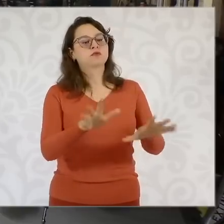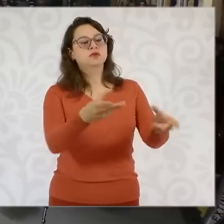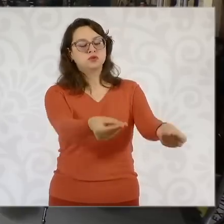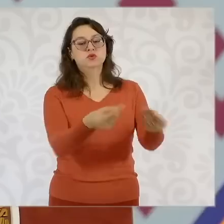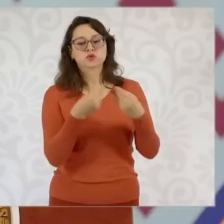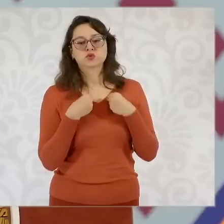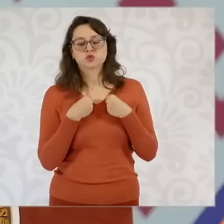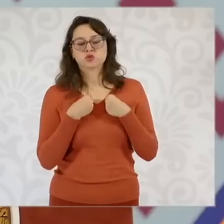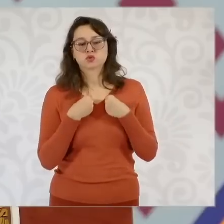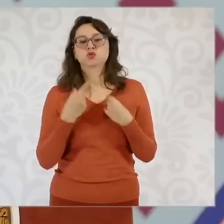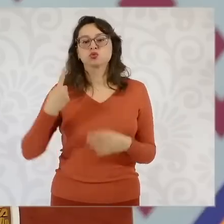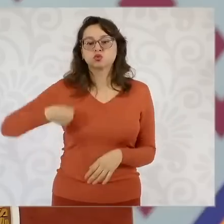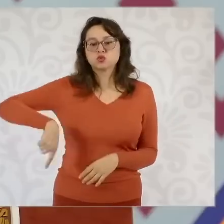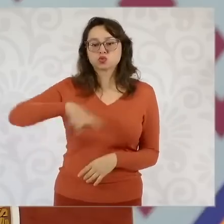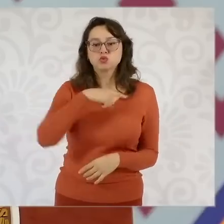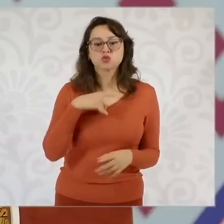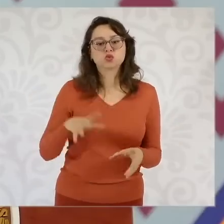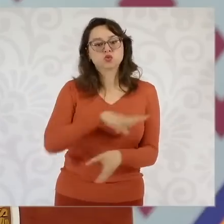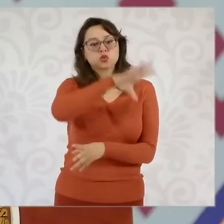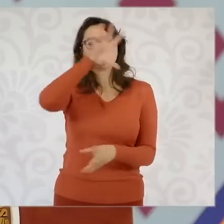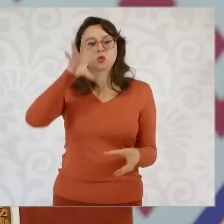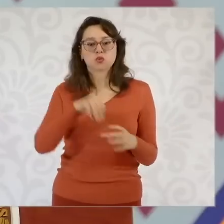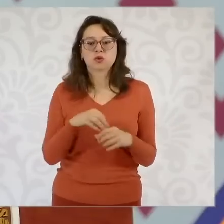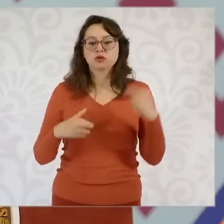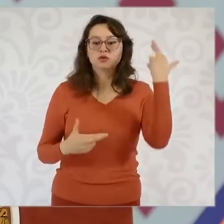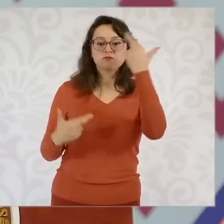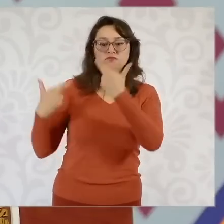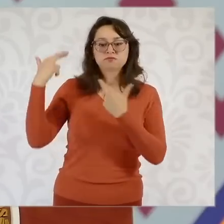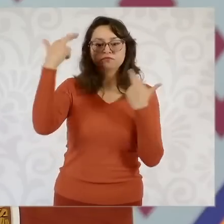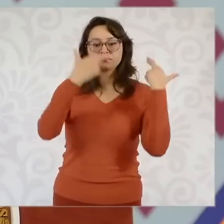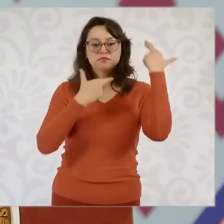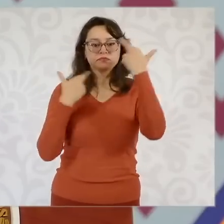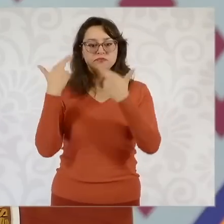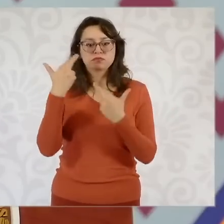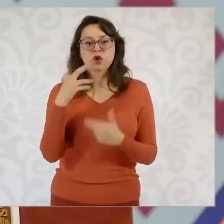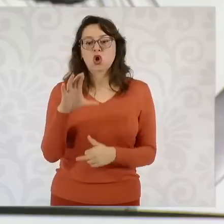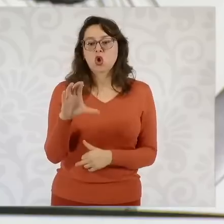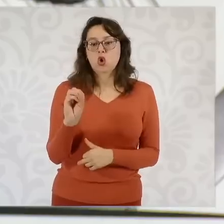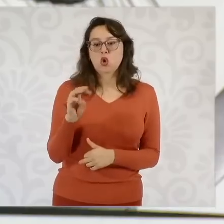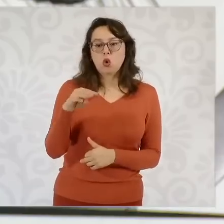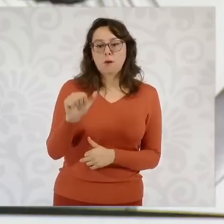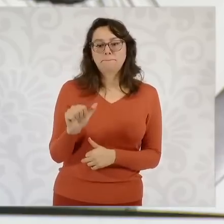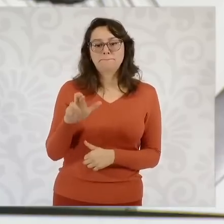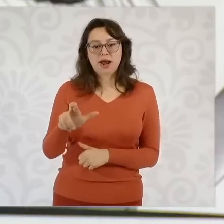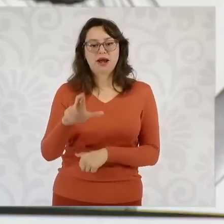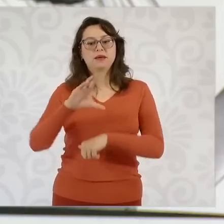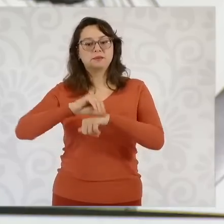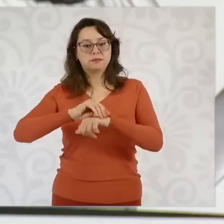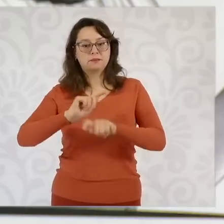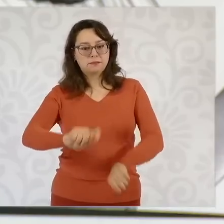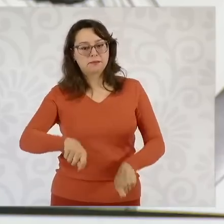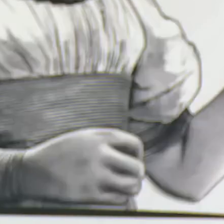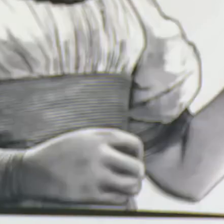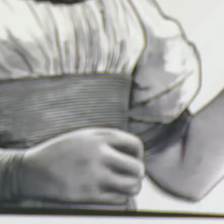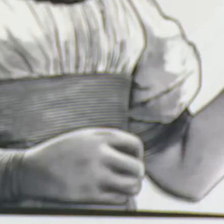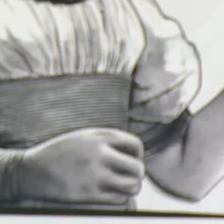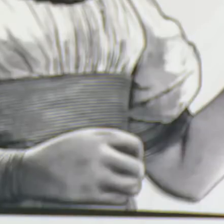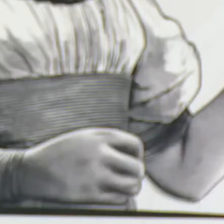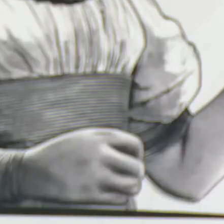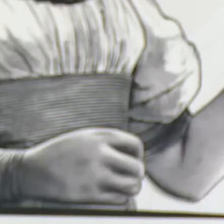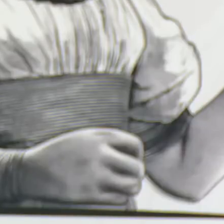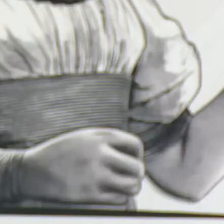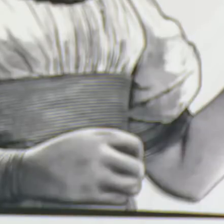un una revisión de los permisos de comar que son los permisos de asilo sí que te permiten